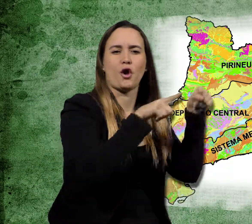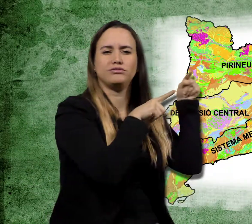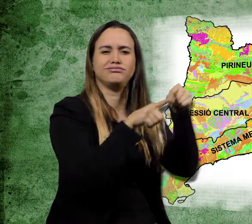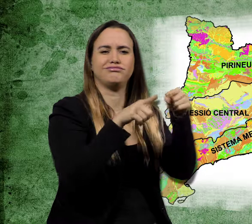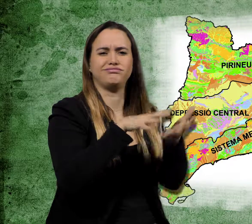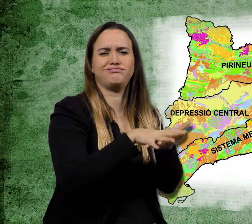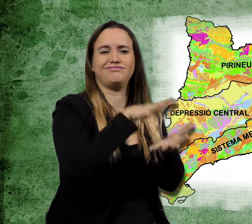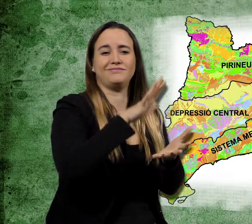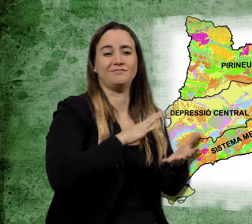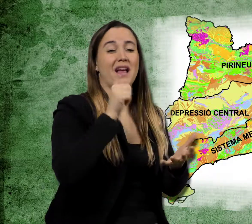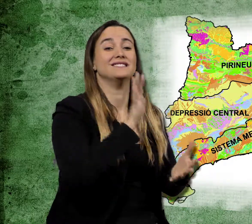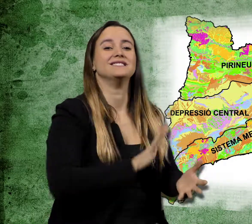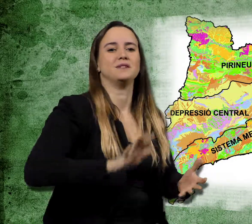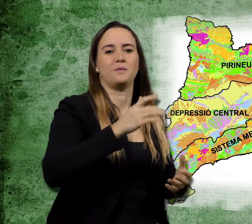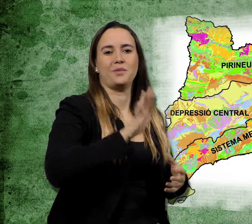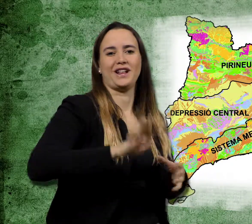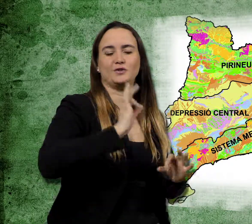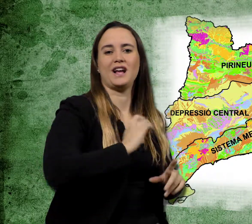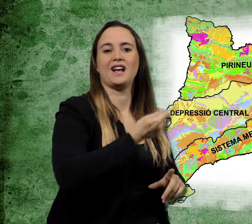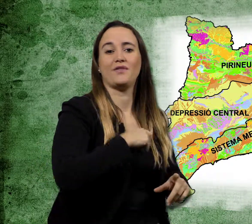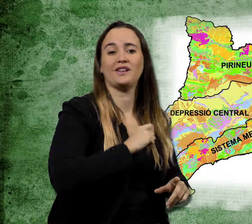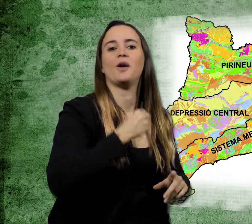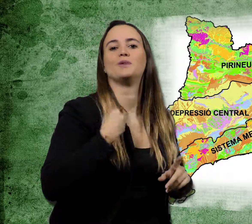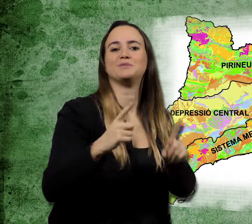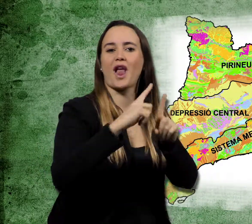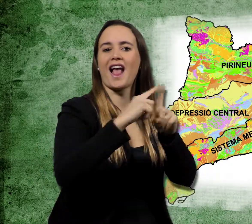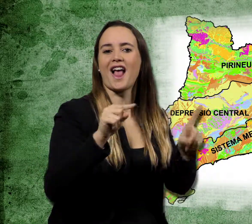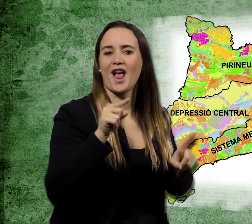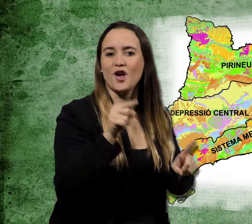d'un dels rius més cabalosos de la península Ibèrica: l'Ebre.